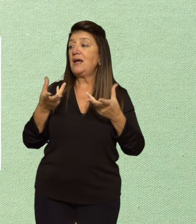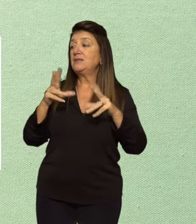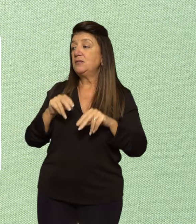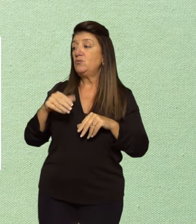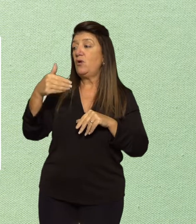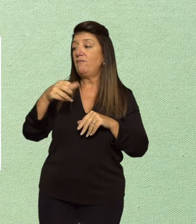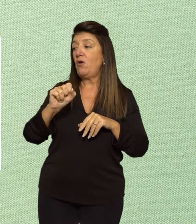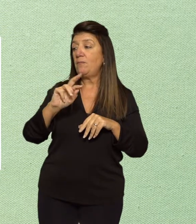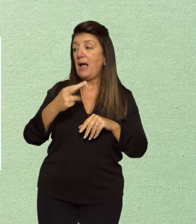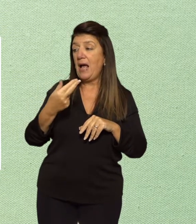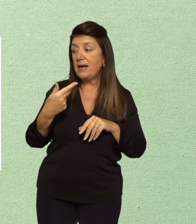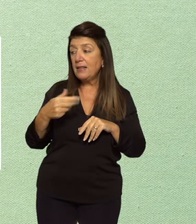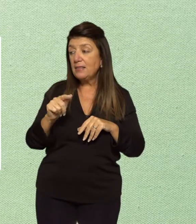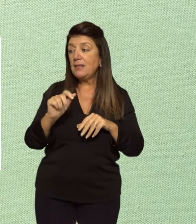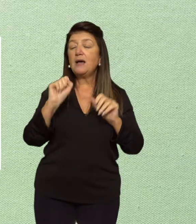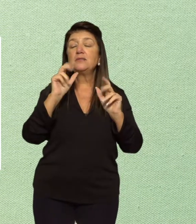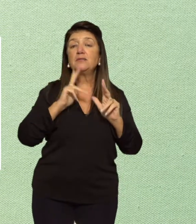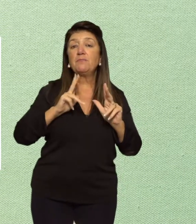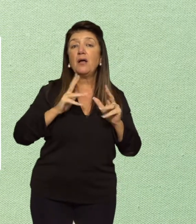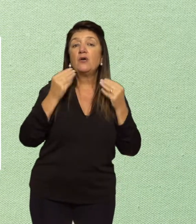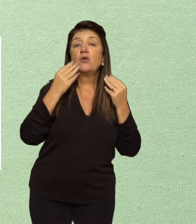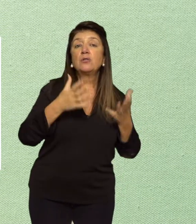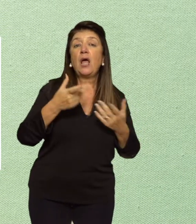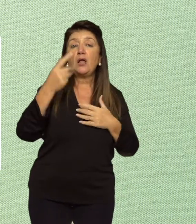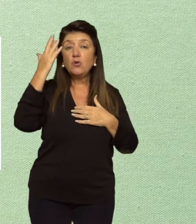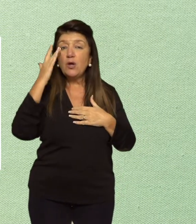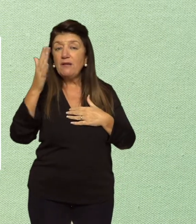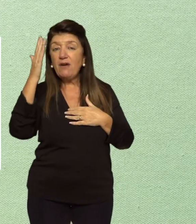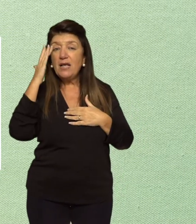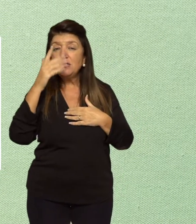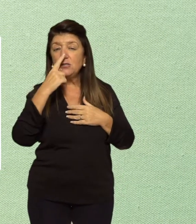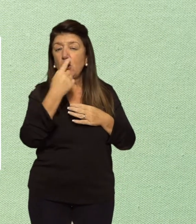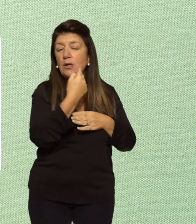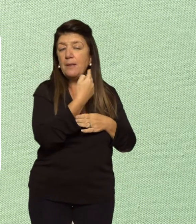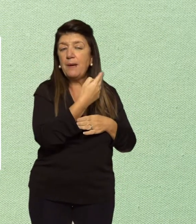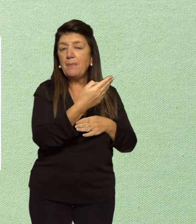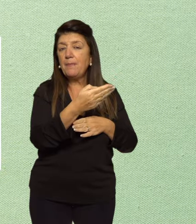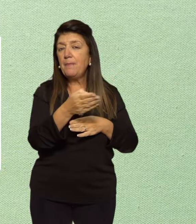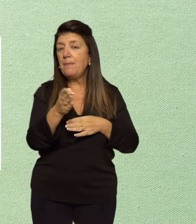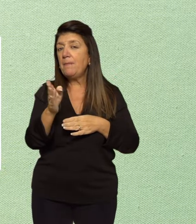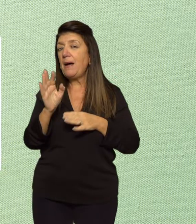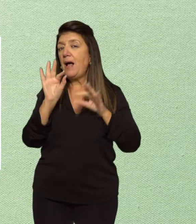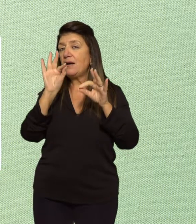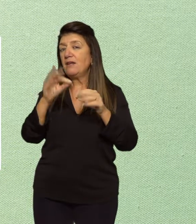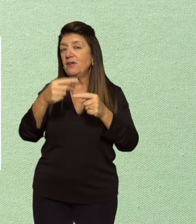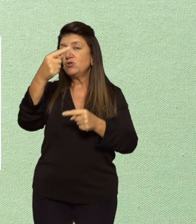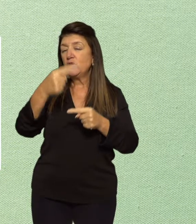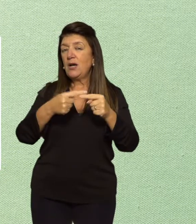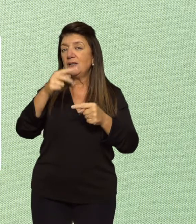dato un po' una panoramica anche delle riflessioni intorno alla giornata del 25 novembre! Io ringrazio